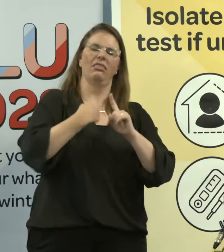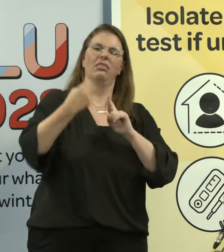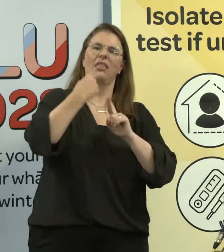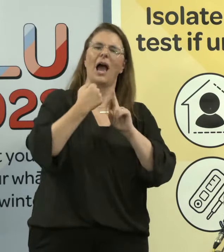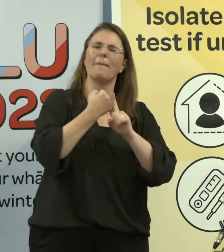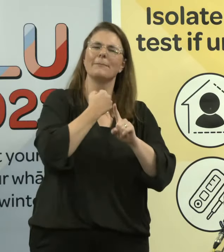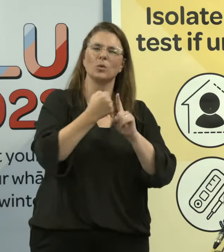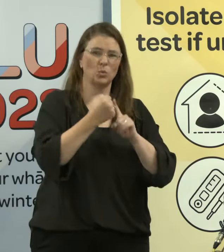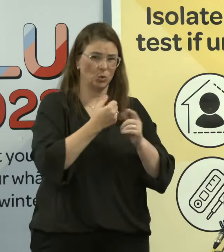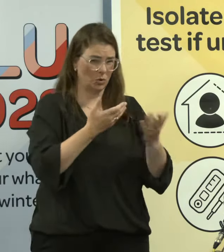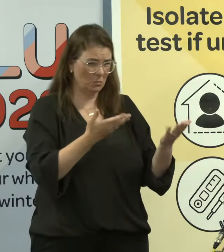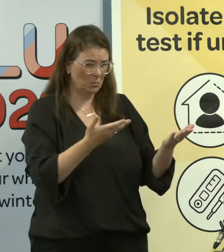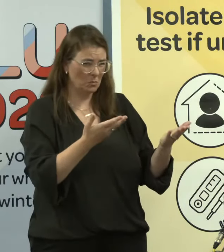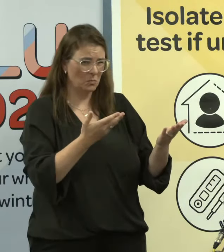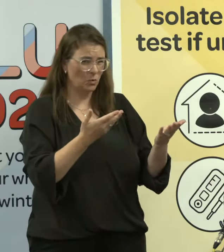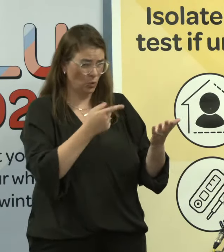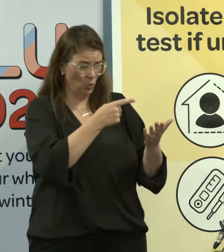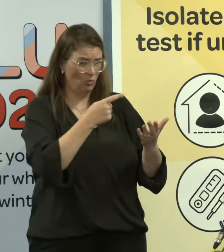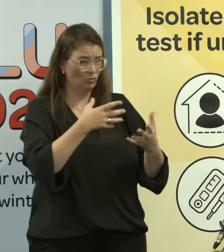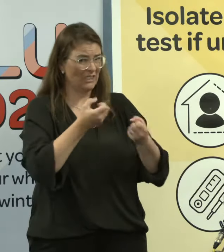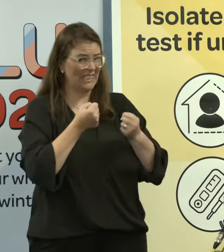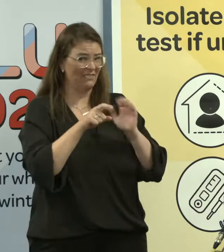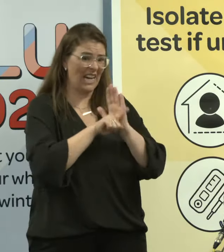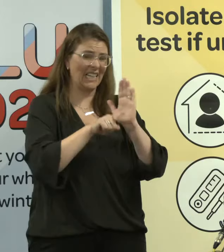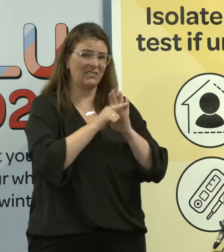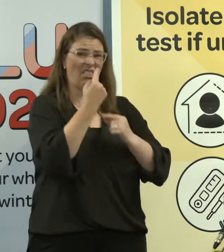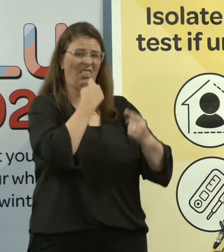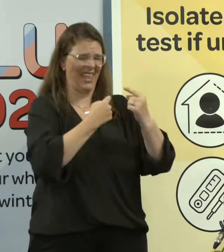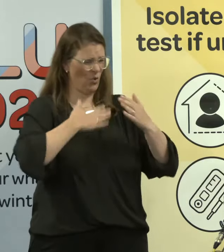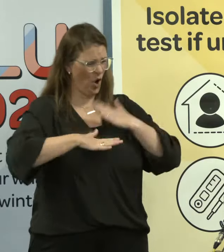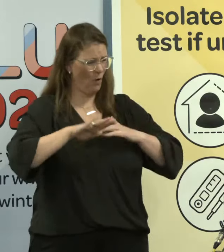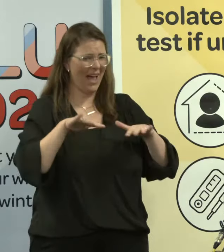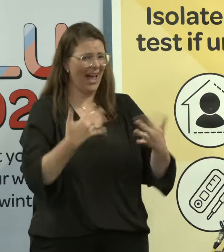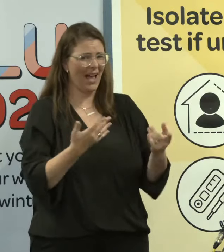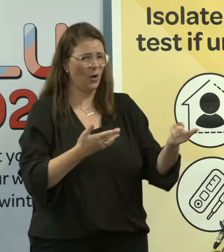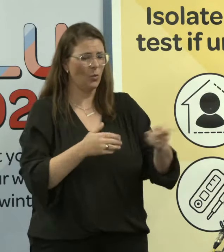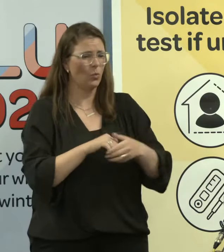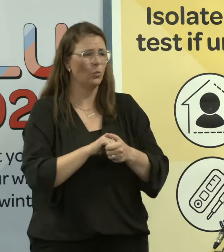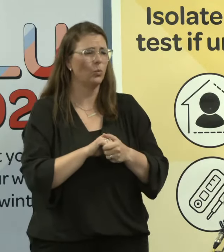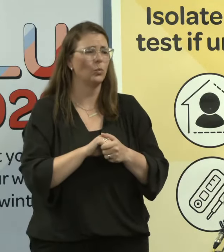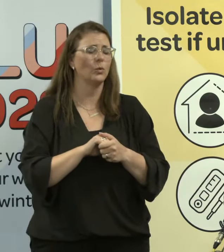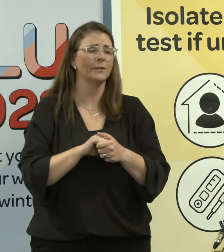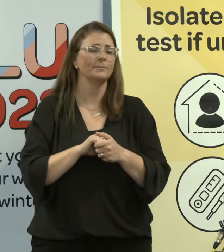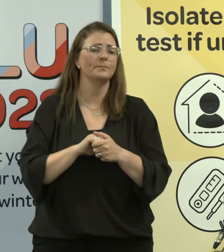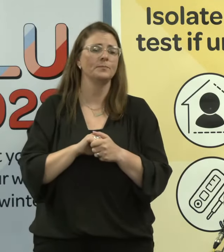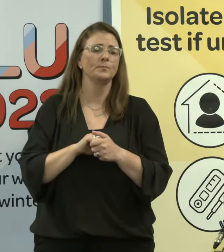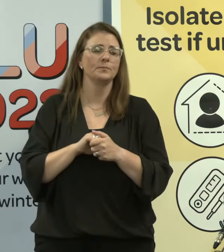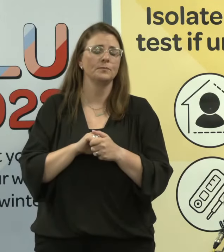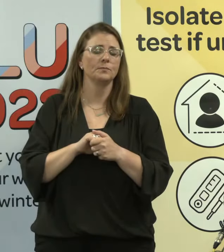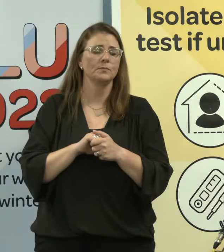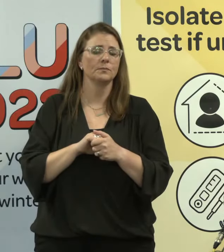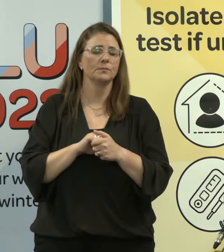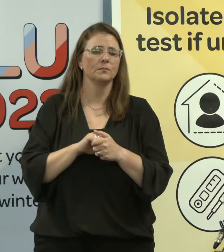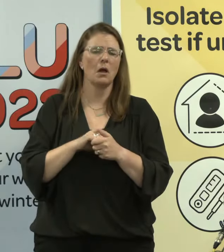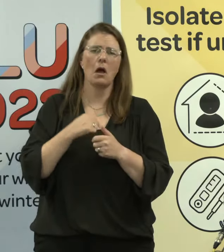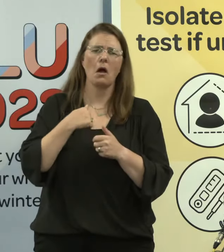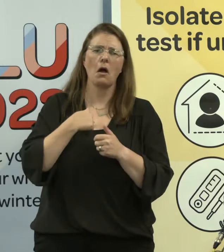Ko te Kaiwhakahaere-Tianara inanahi i whakahua etahi o nga whakakino wahine kua pa ki nga tatauranga hauora a te iwi